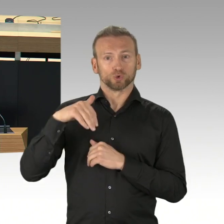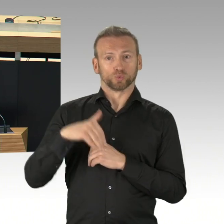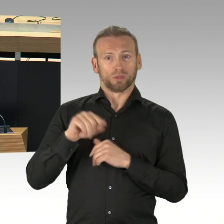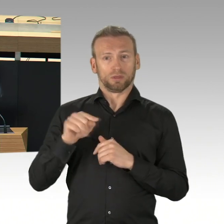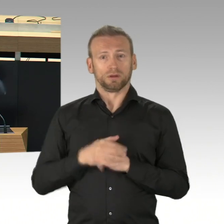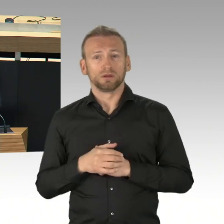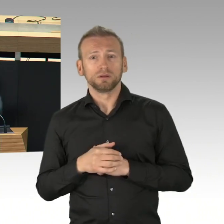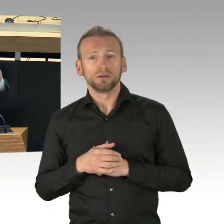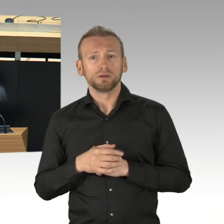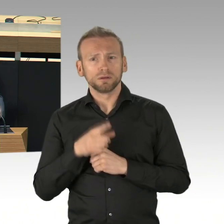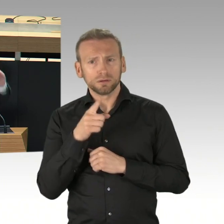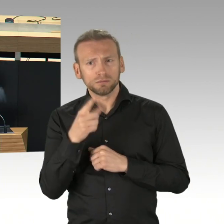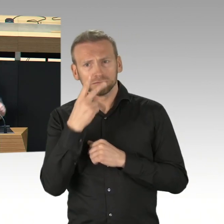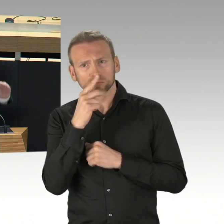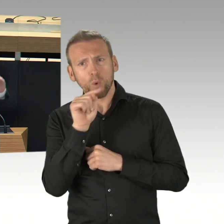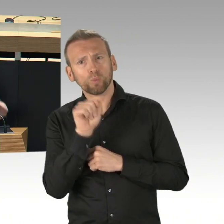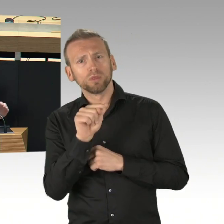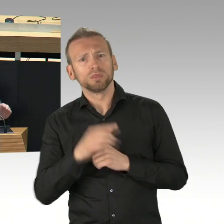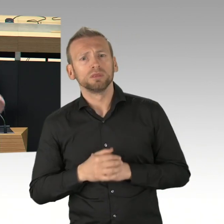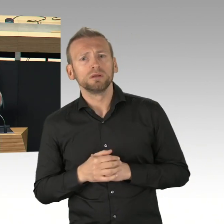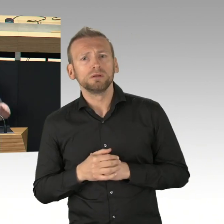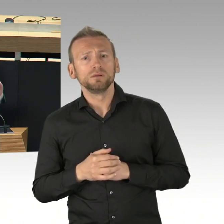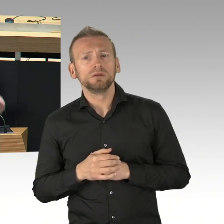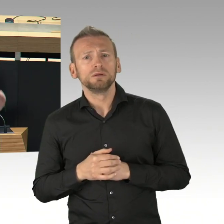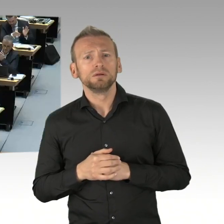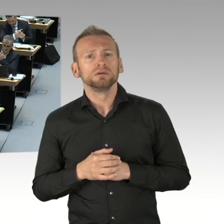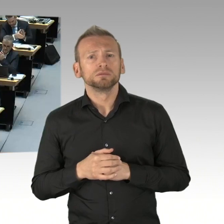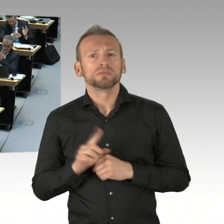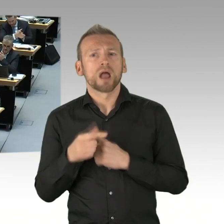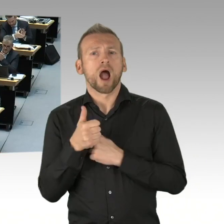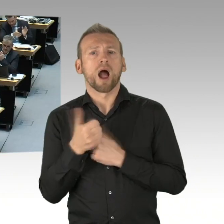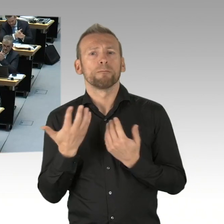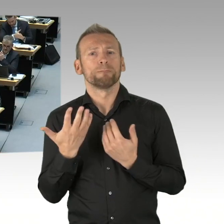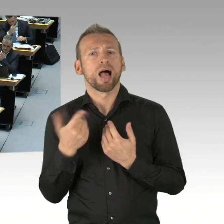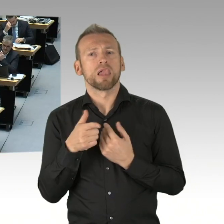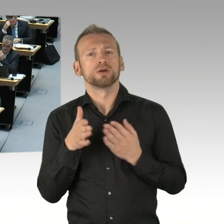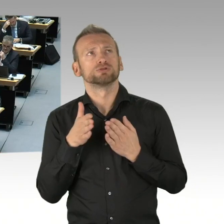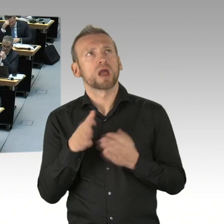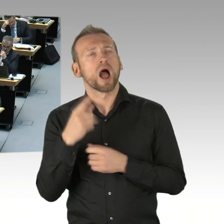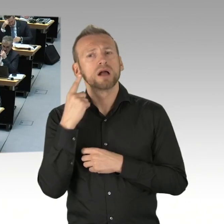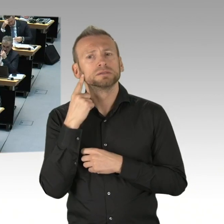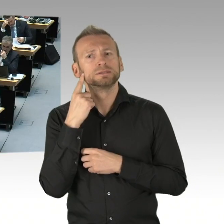Der ganze sozialistische Block lebt doch von False Flag. Gucken Sie sich doch einfach mal